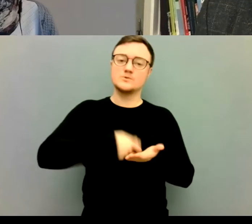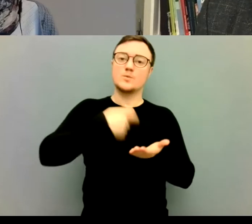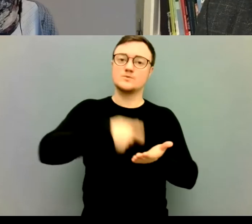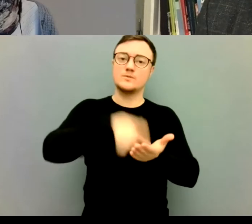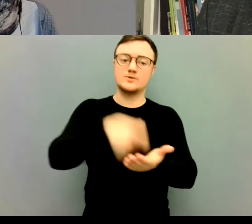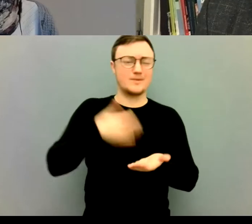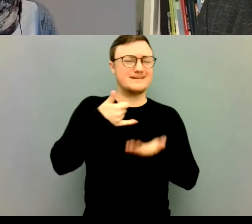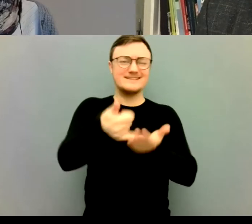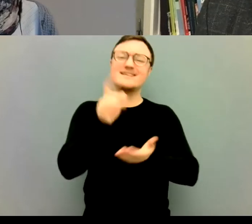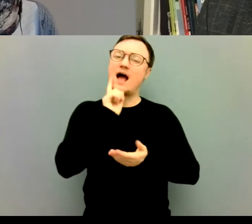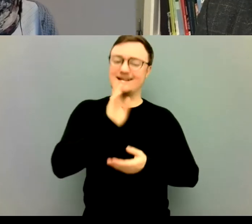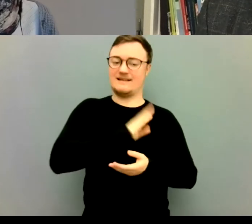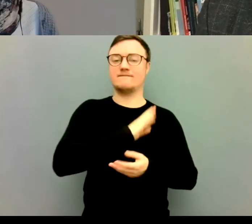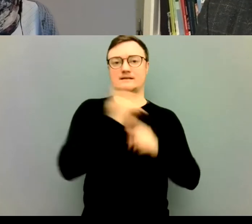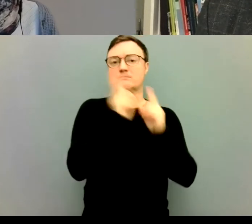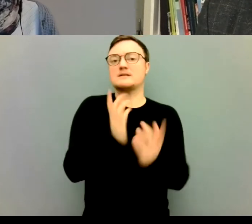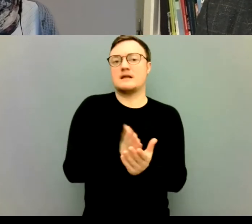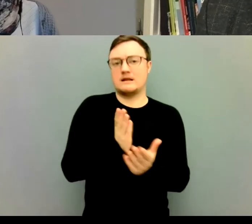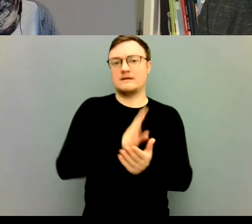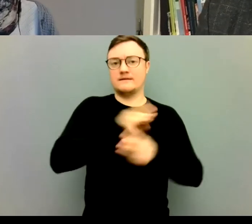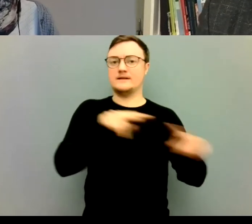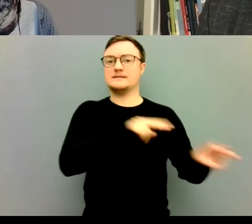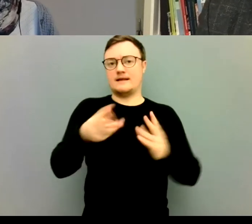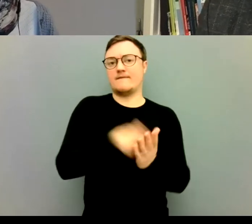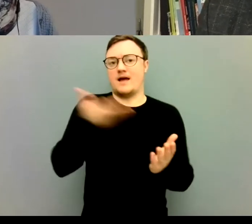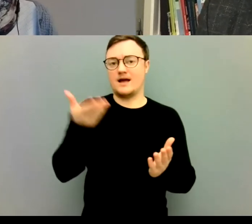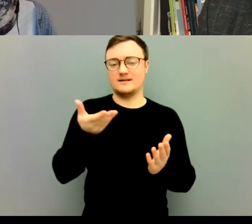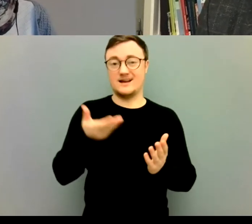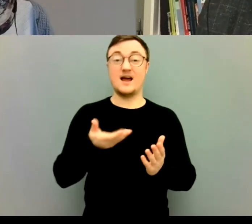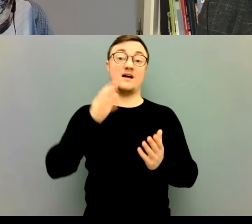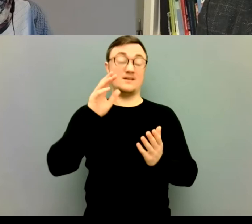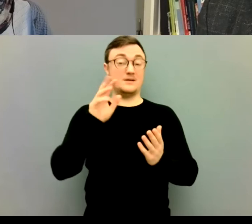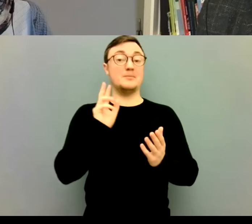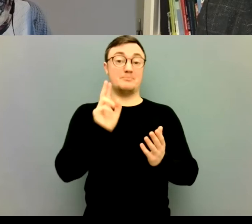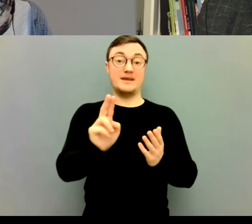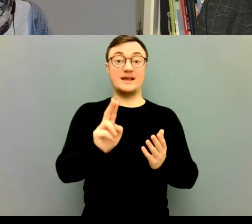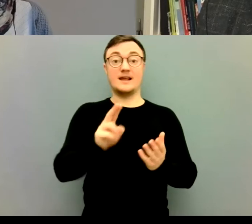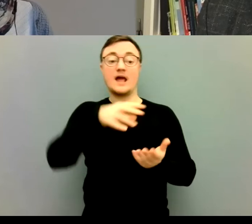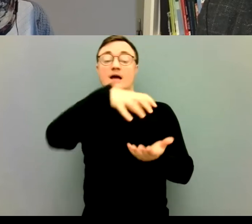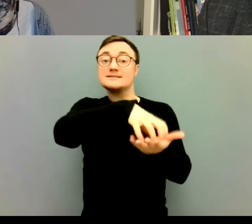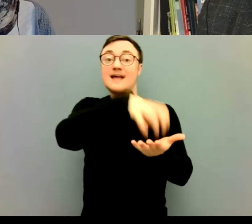Det finns väldigt mycket kvar att göra innan vi har ett samhälle-